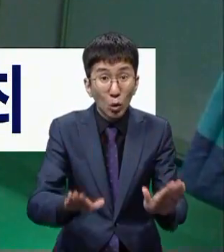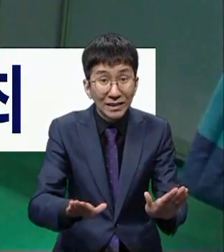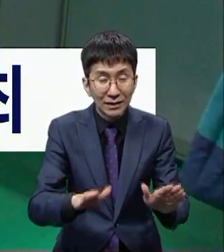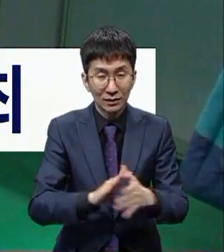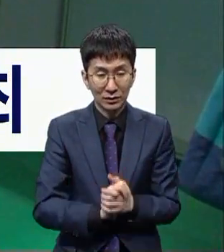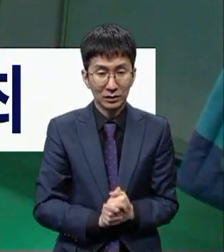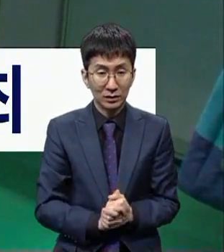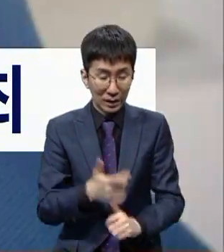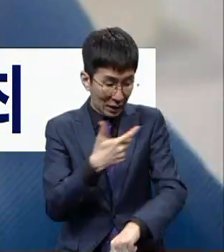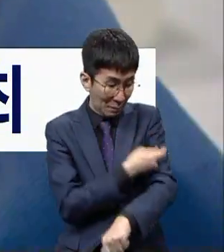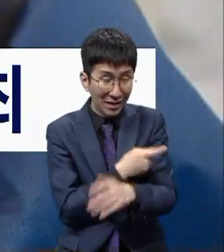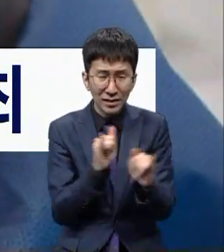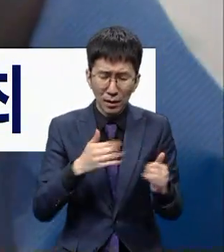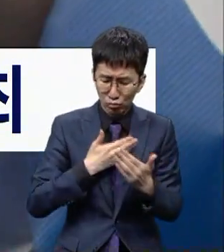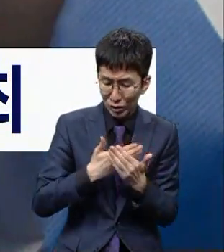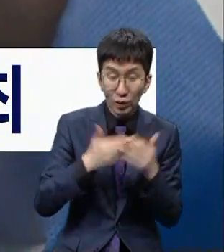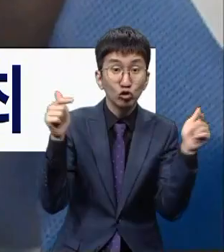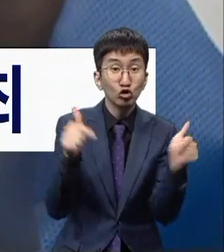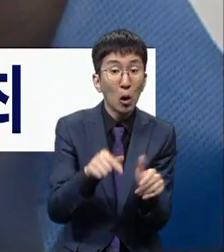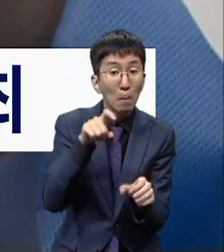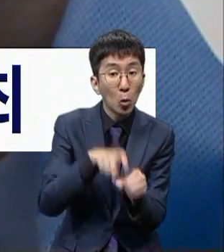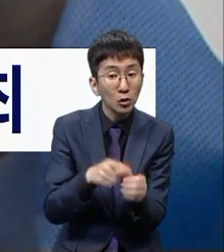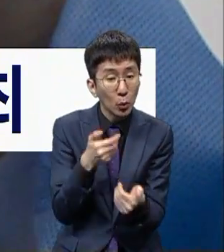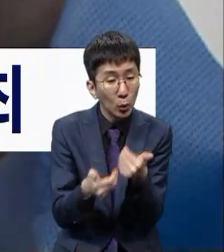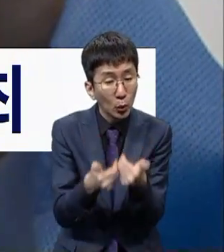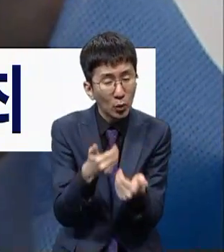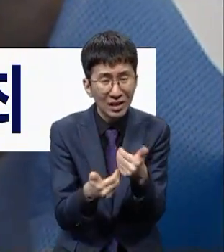줄이를 위해 이상반응에 대한 온라인 설명회를 개최했습니다.